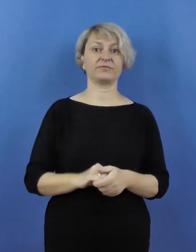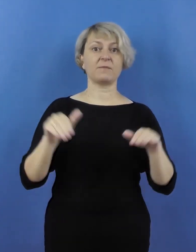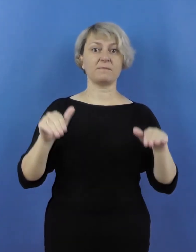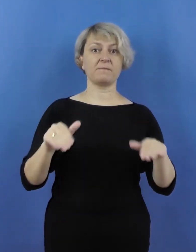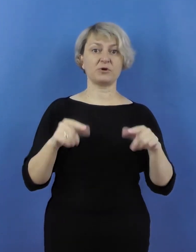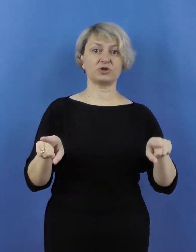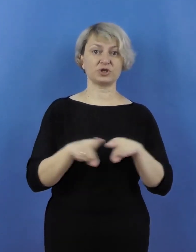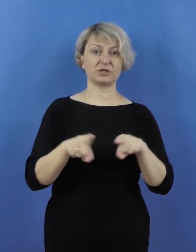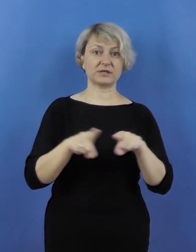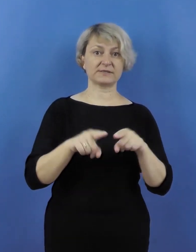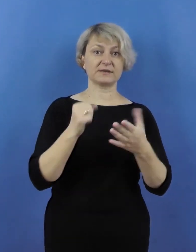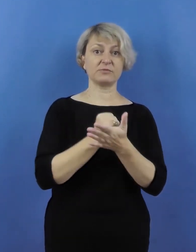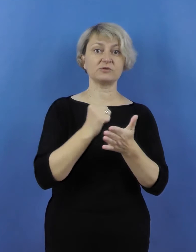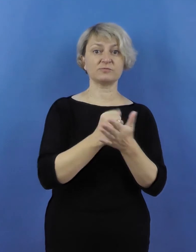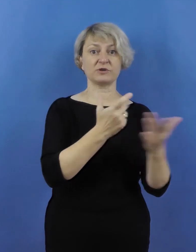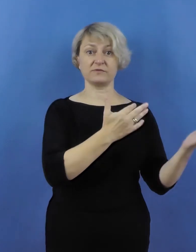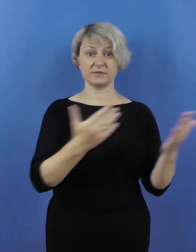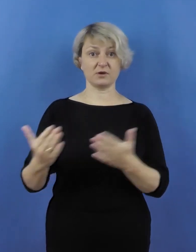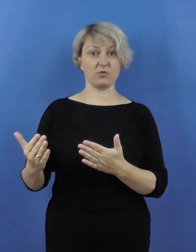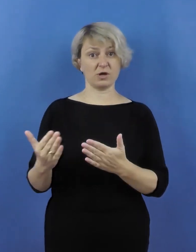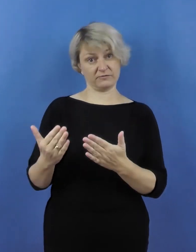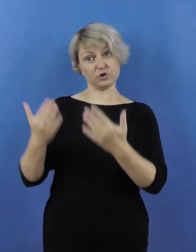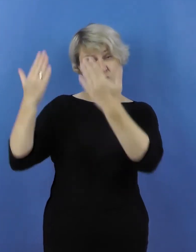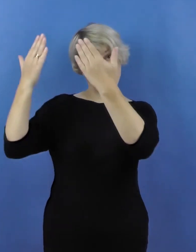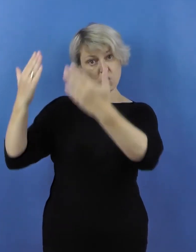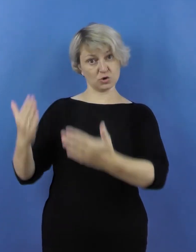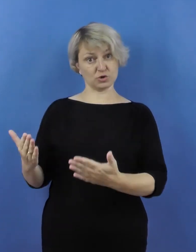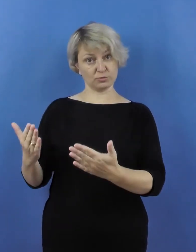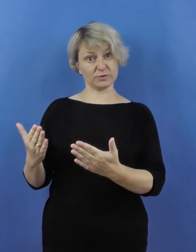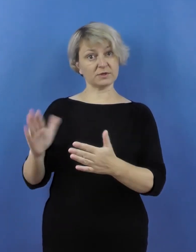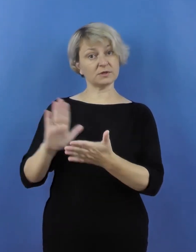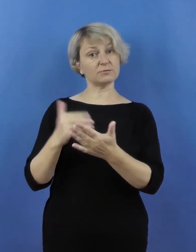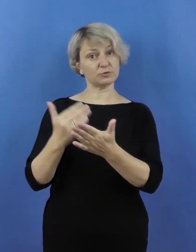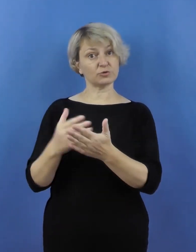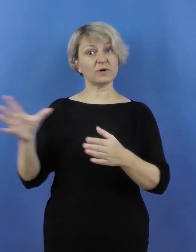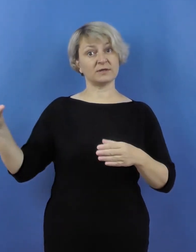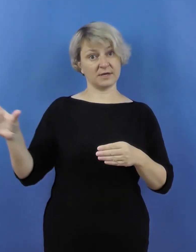Możesz także załatwić sprawę osobiście przy pomocy osoby przybranej.